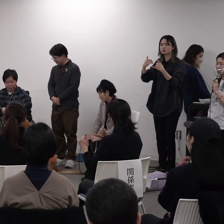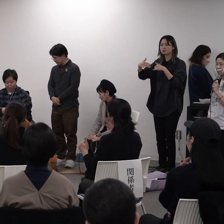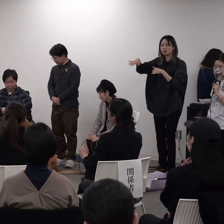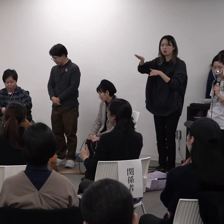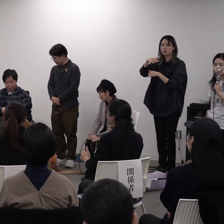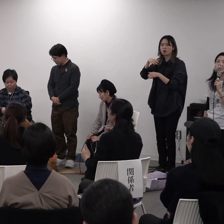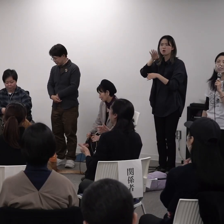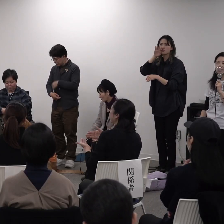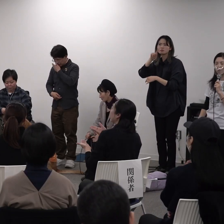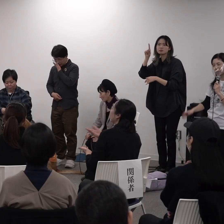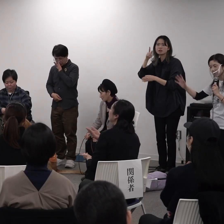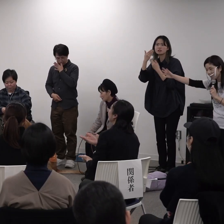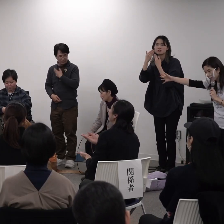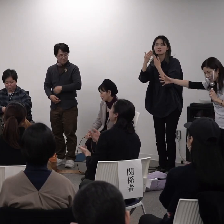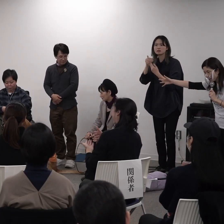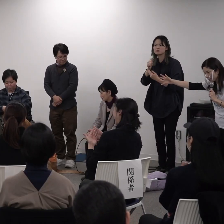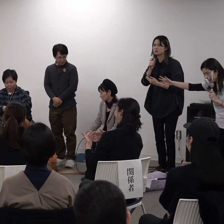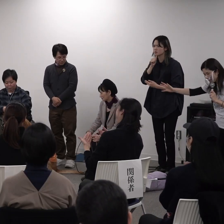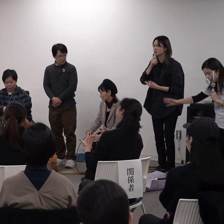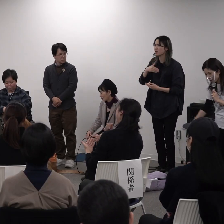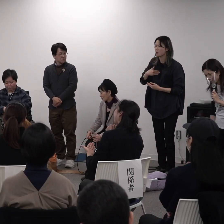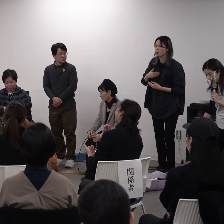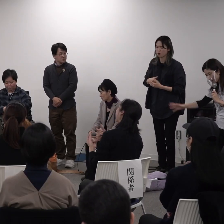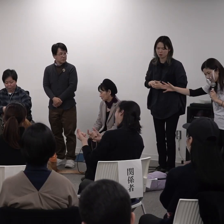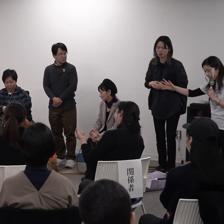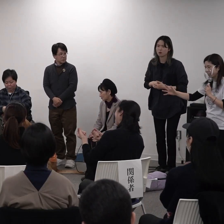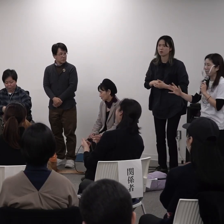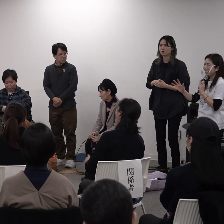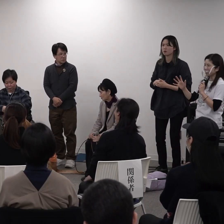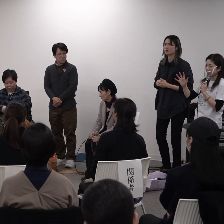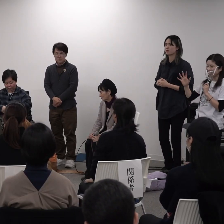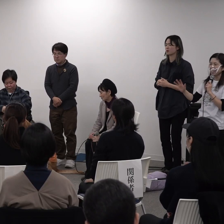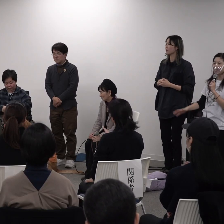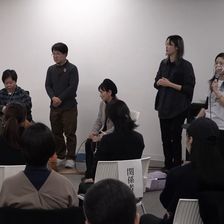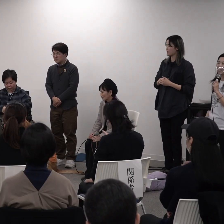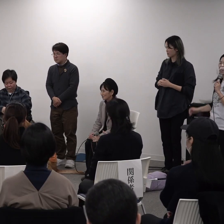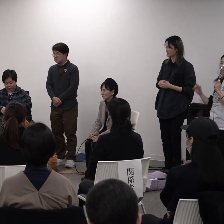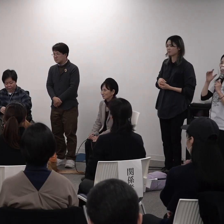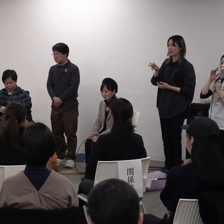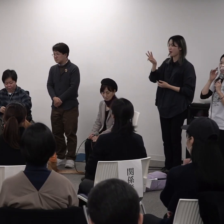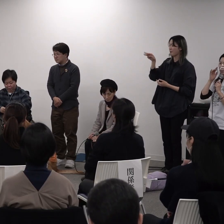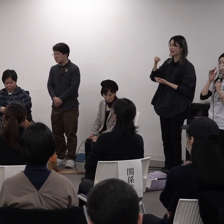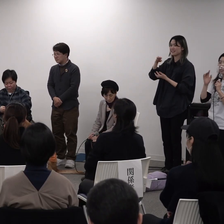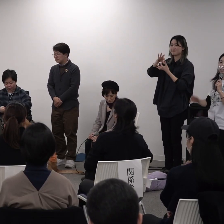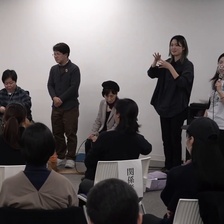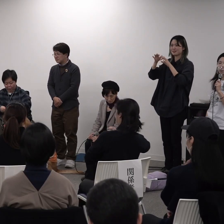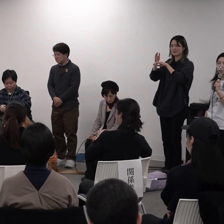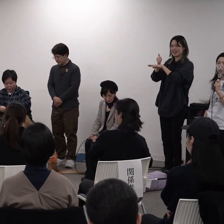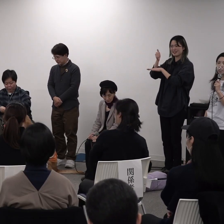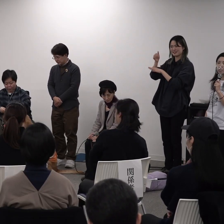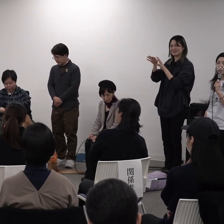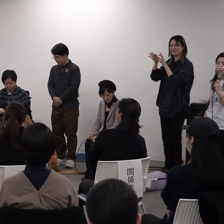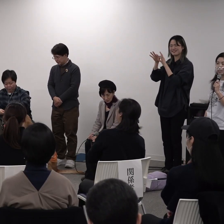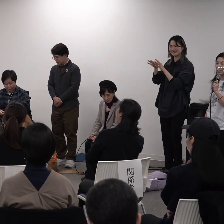皆さんと 一緒なんです パラリンピアンはちょっと違うかもしれないけどね皆さんと同じように